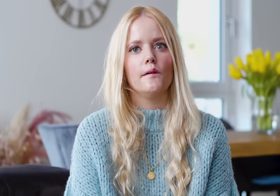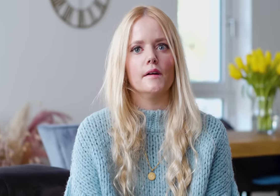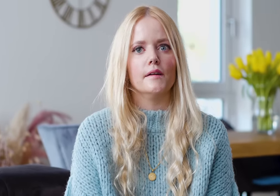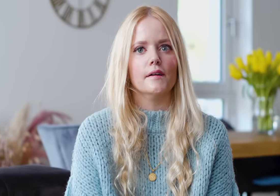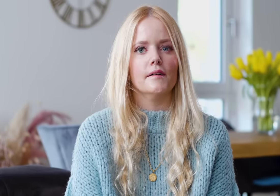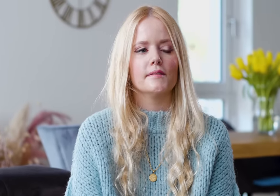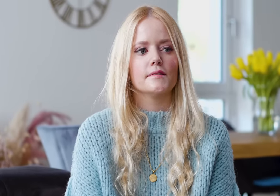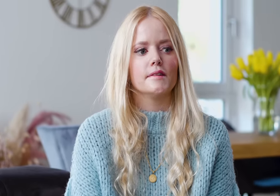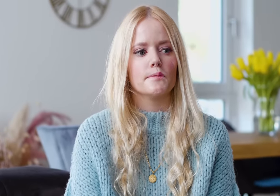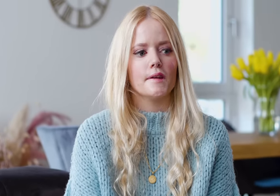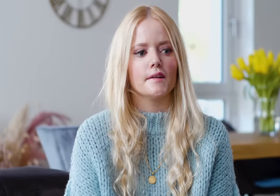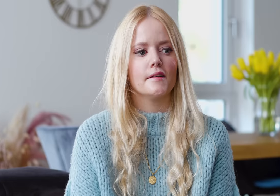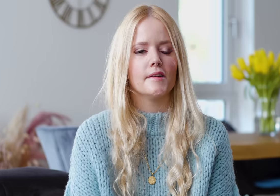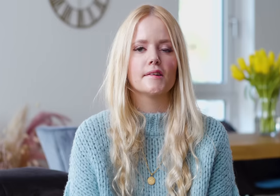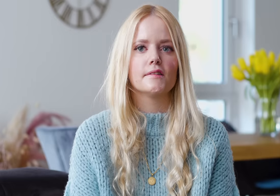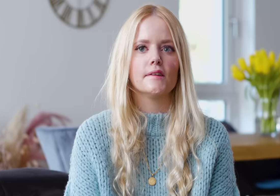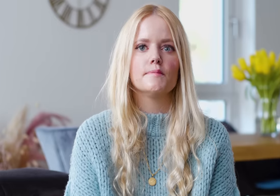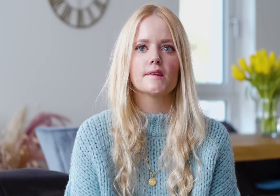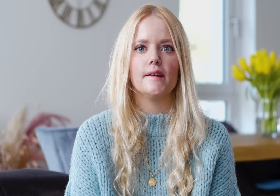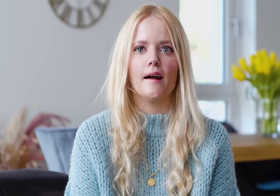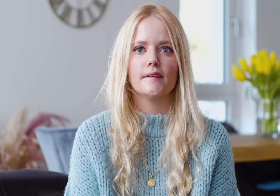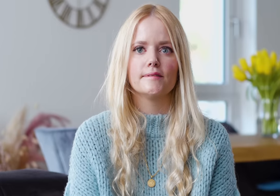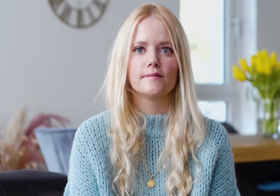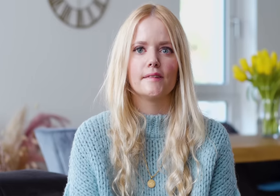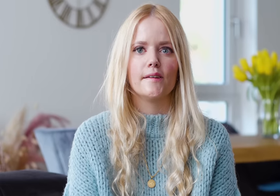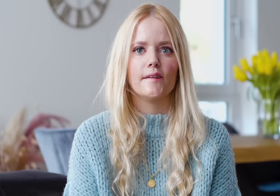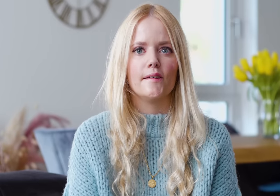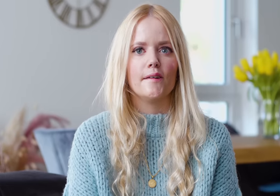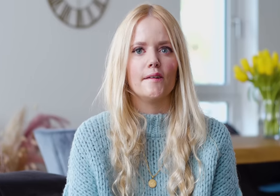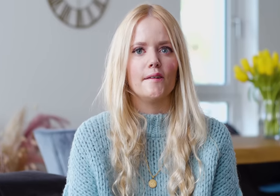Und die OP ging ziemlich lange. (Unruhige Musik)